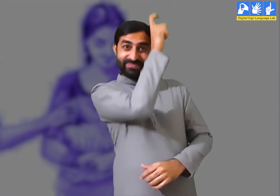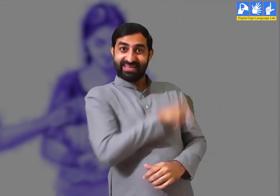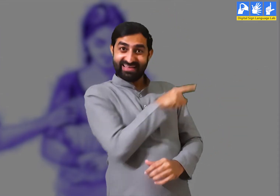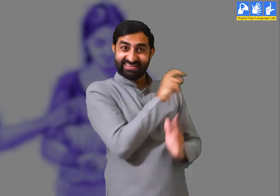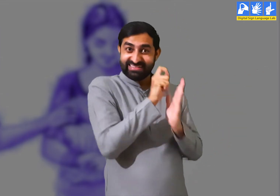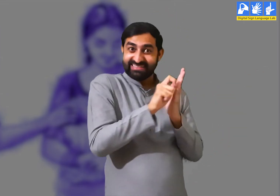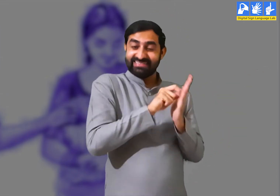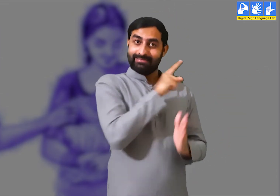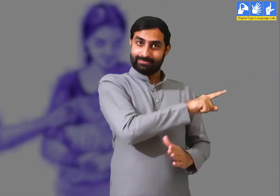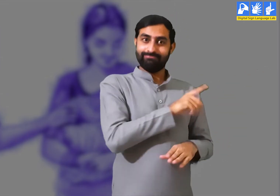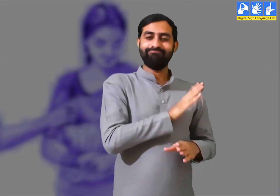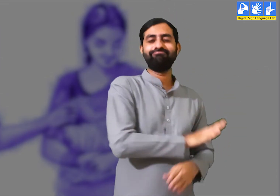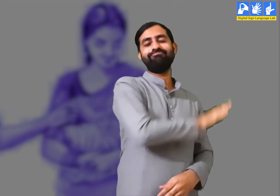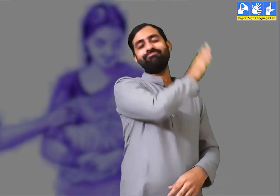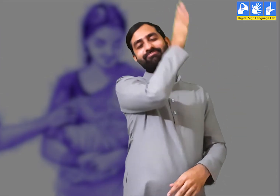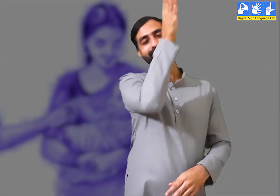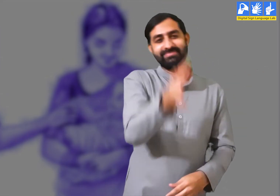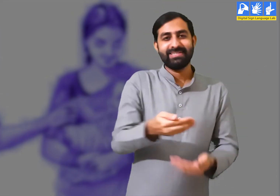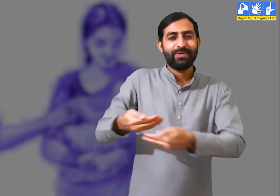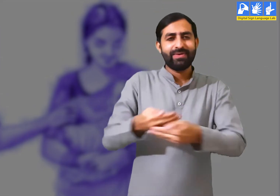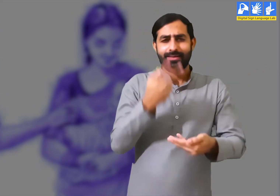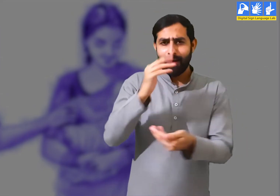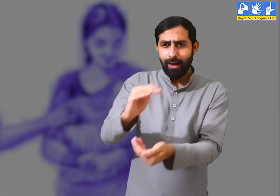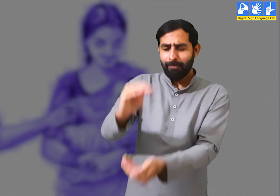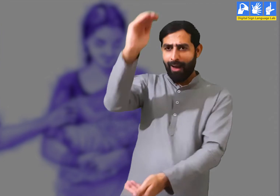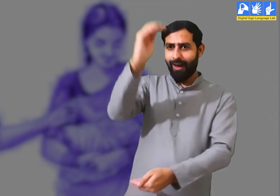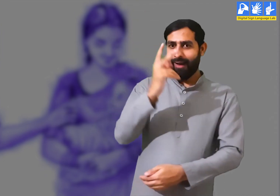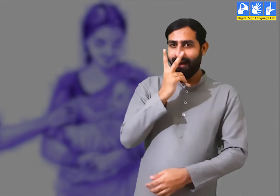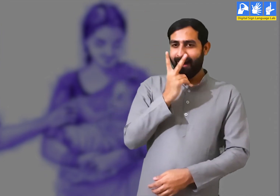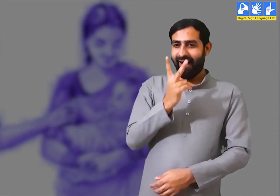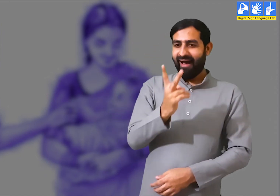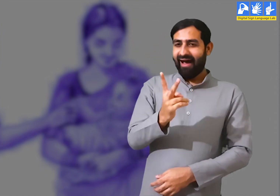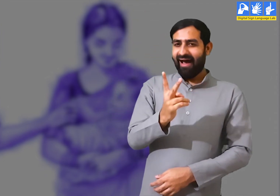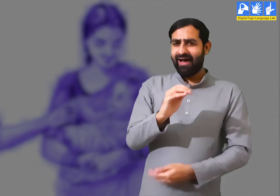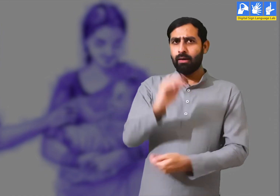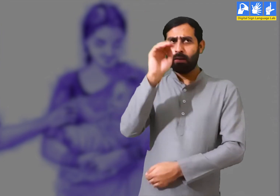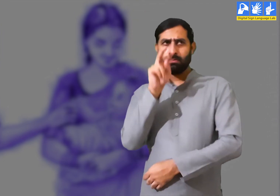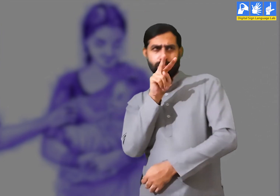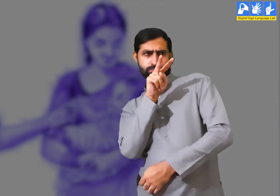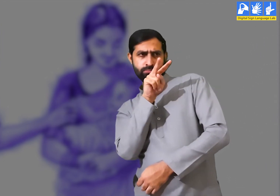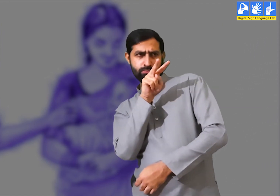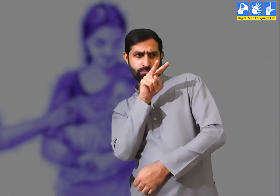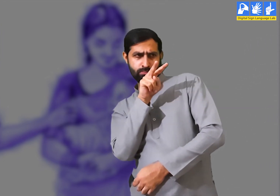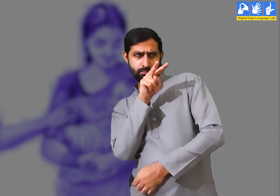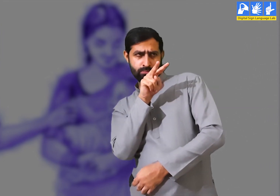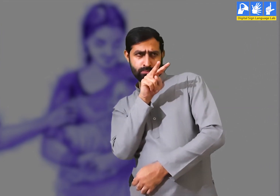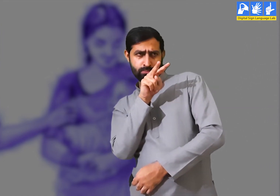कवि कहते है की जब वह अपने बच्चे के पास आये तो उनका बच्चा उन्हें गौर से देखने लगा।